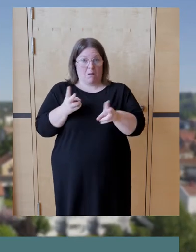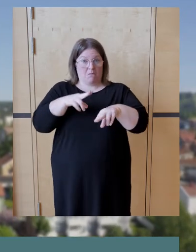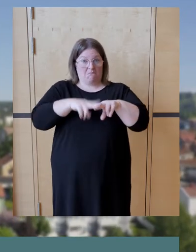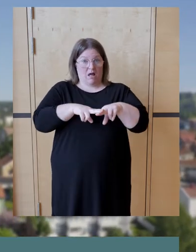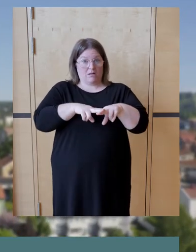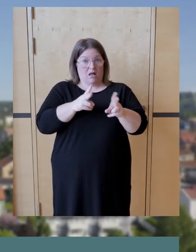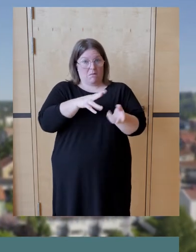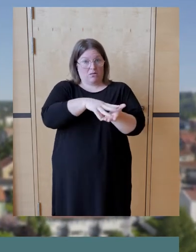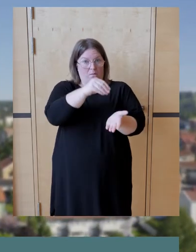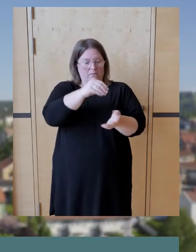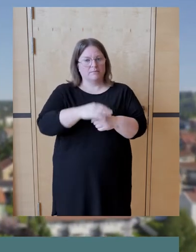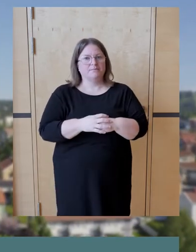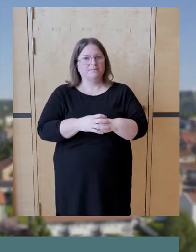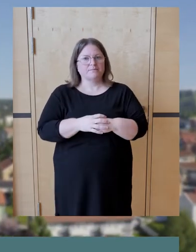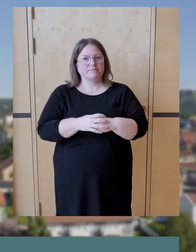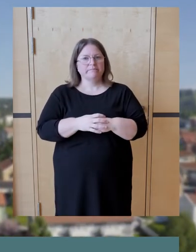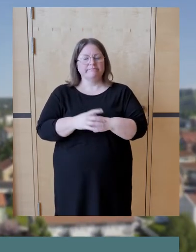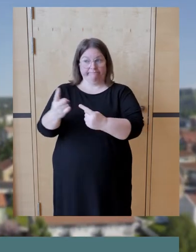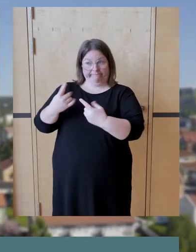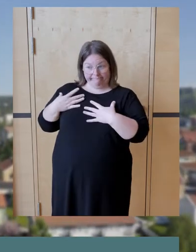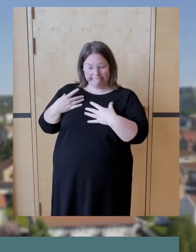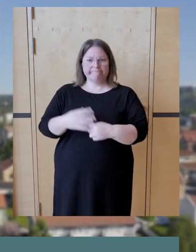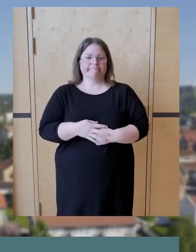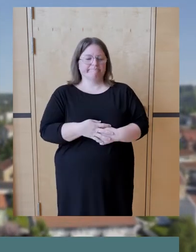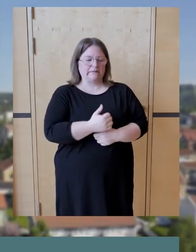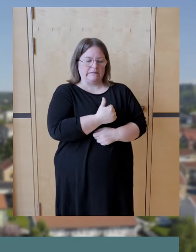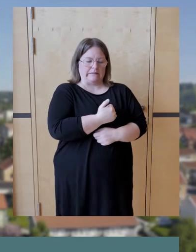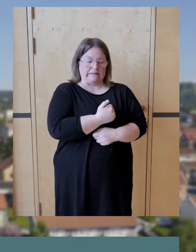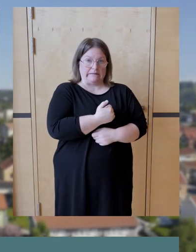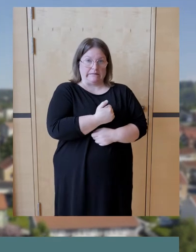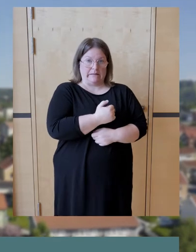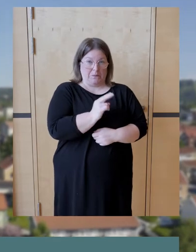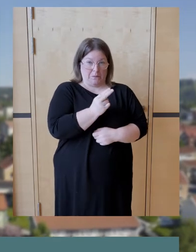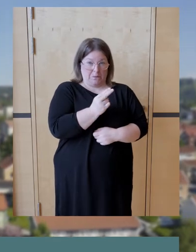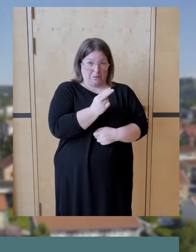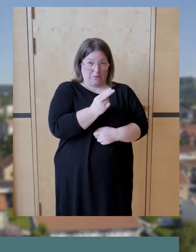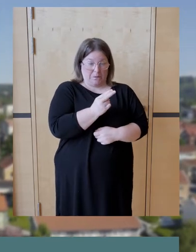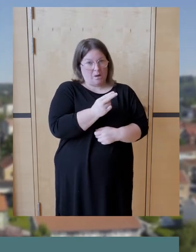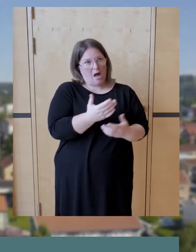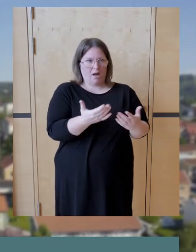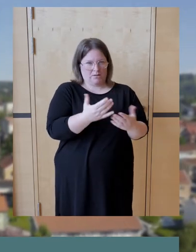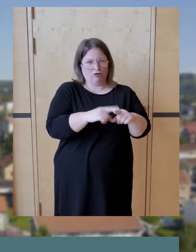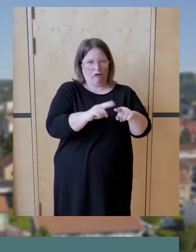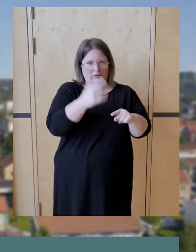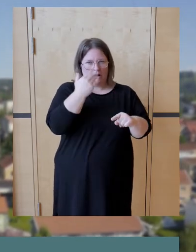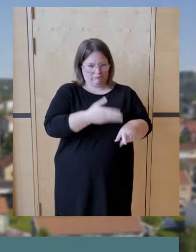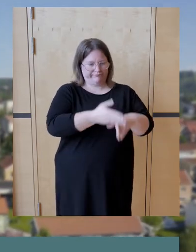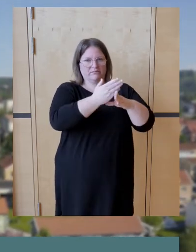Visa mig foto Carl för att socknen har 60 platserna som nu kan göras relativt fort så kommer E l socialkontor